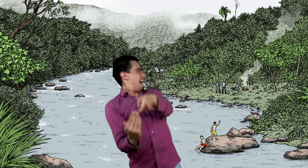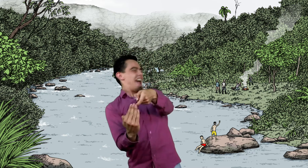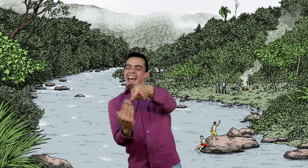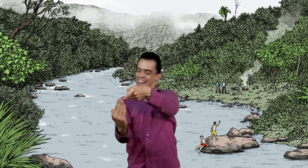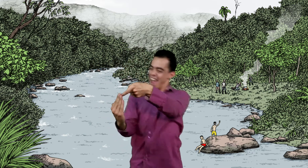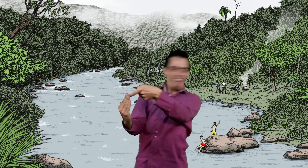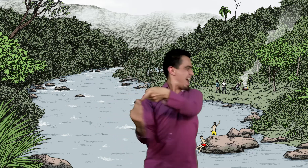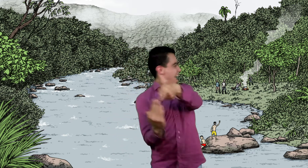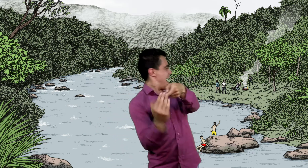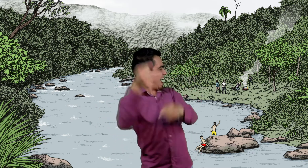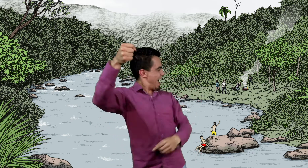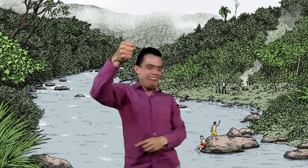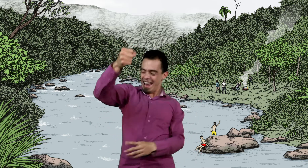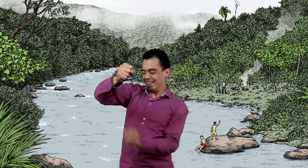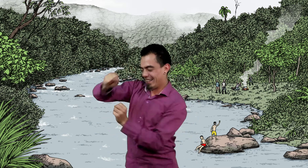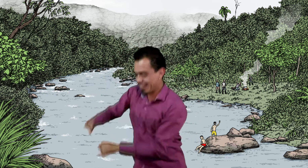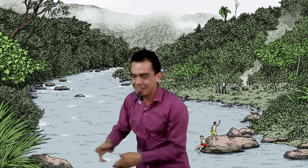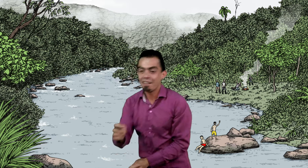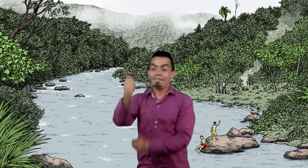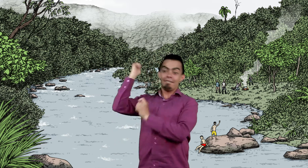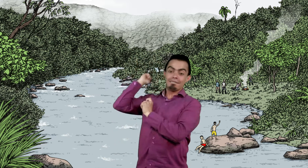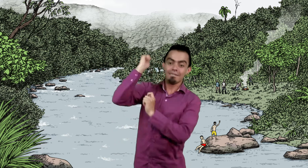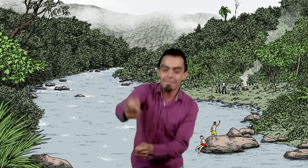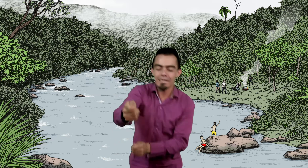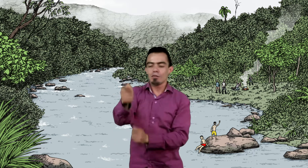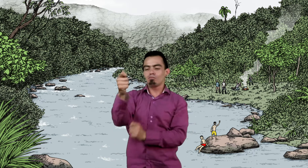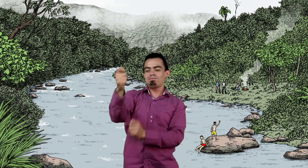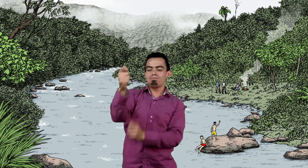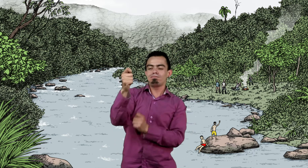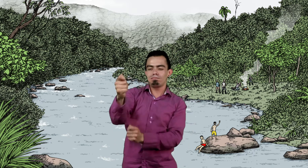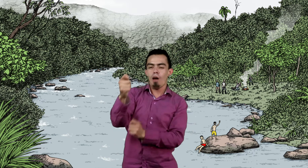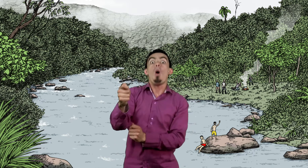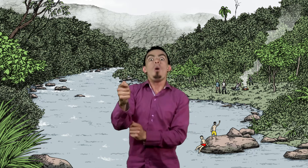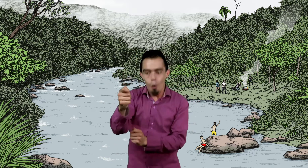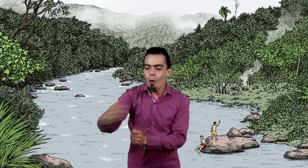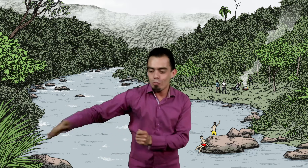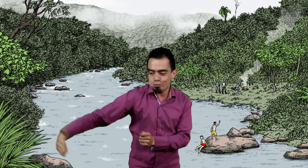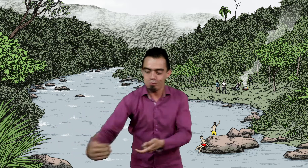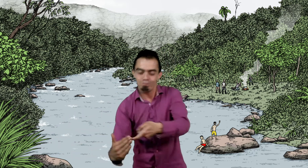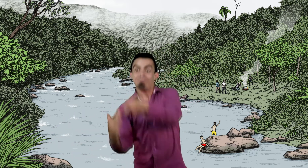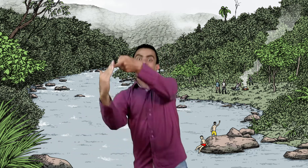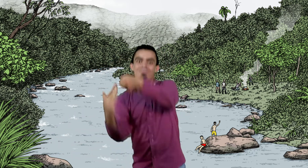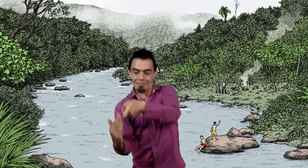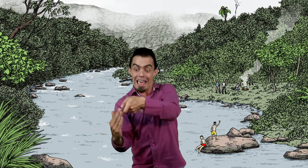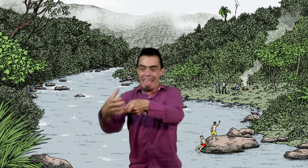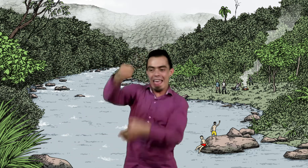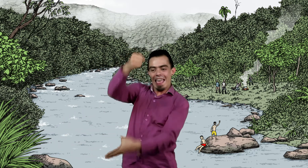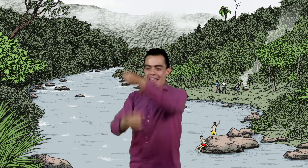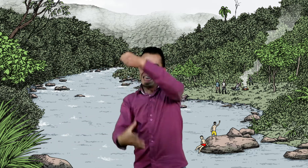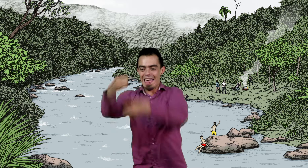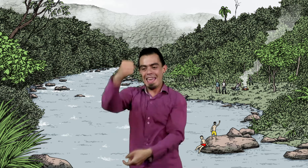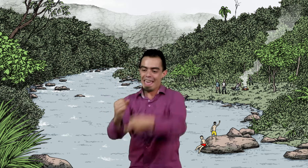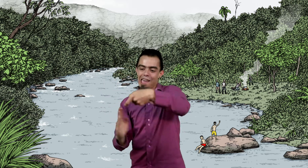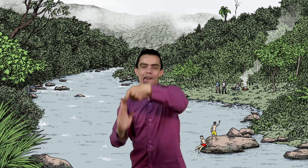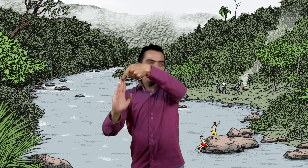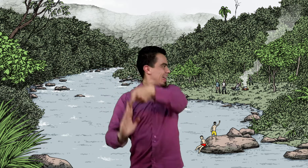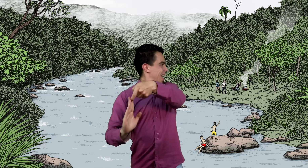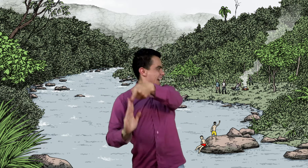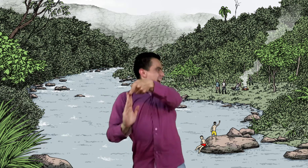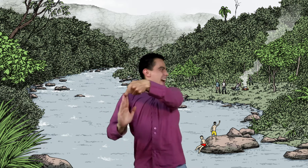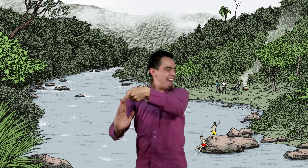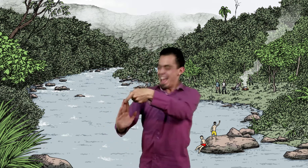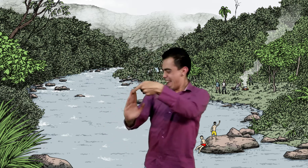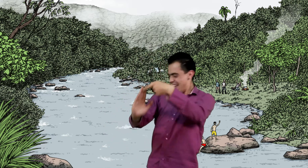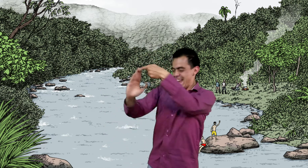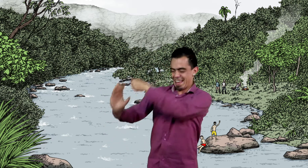y así siguió tirándola nuevamente y atrapó otro pez; estaba muy contento.